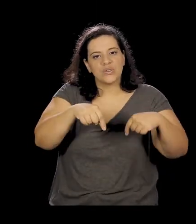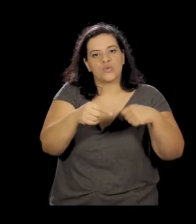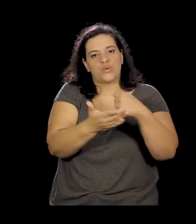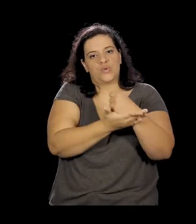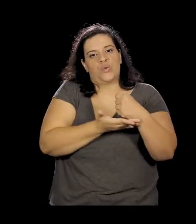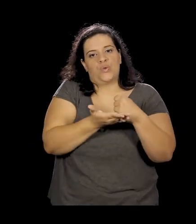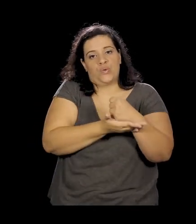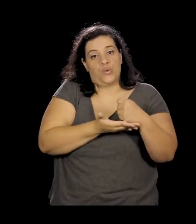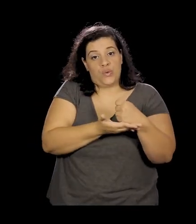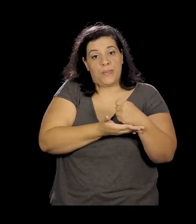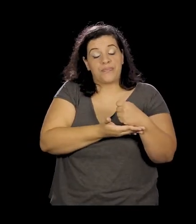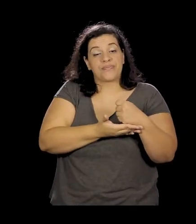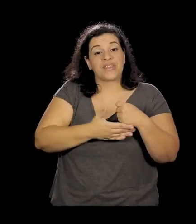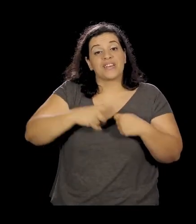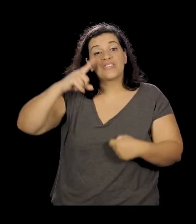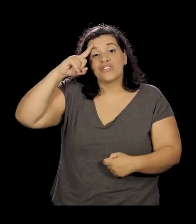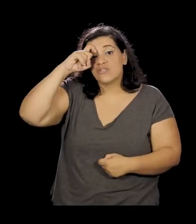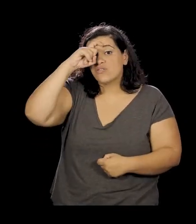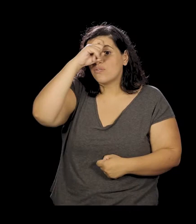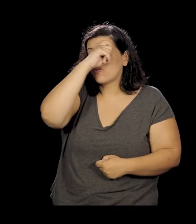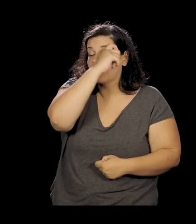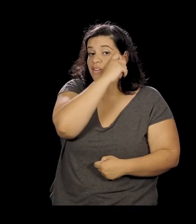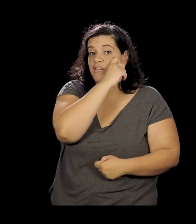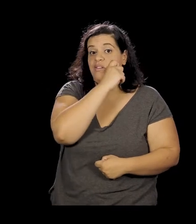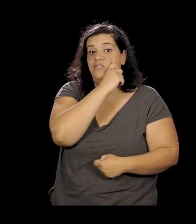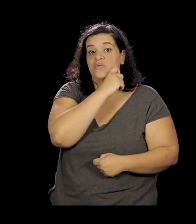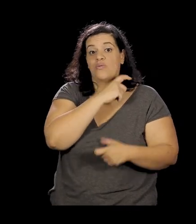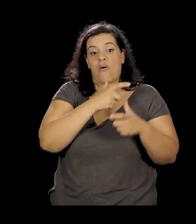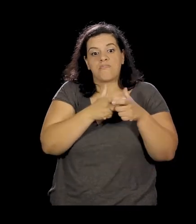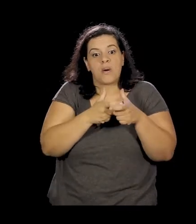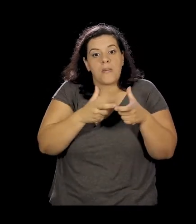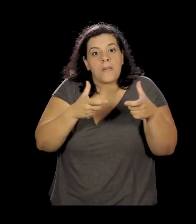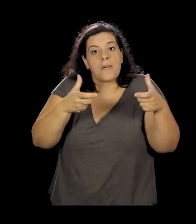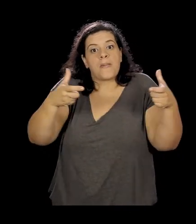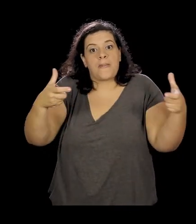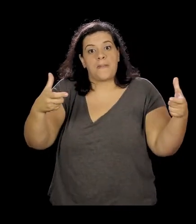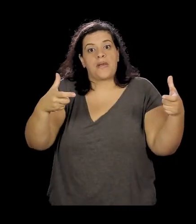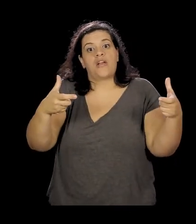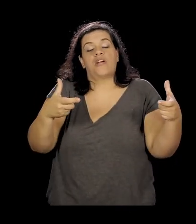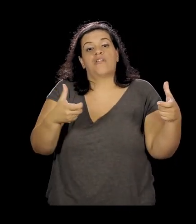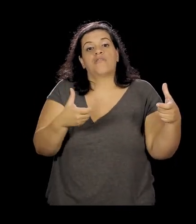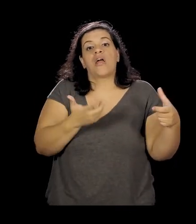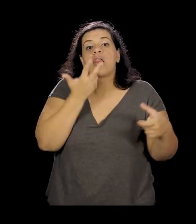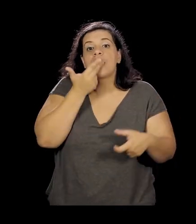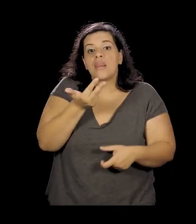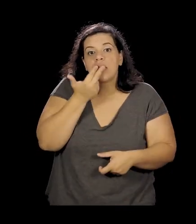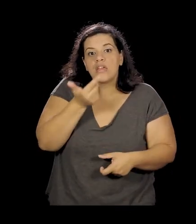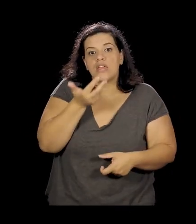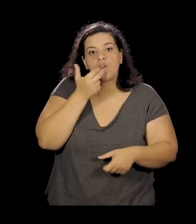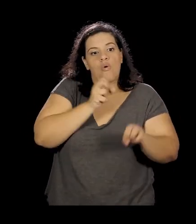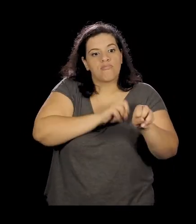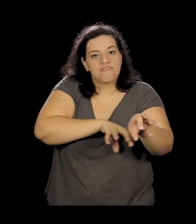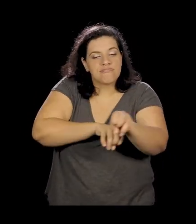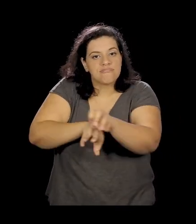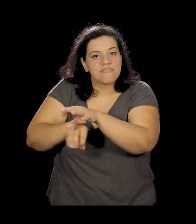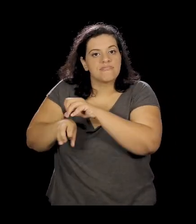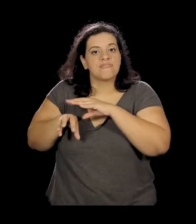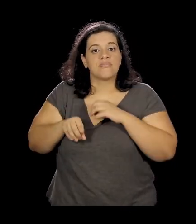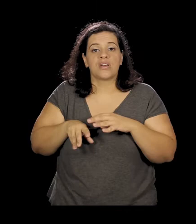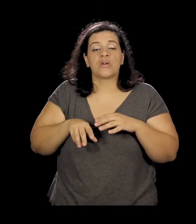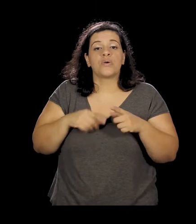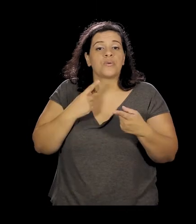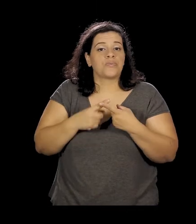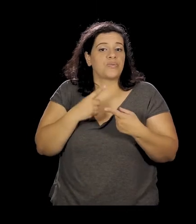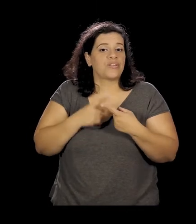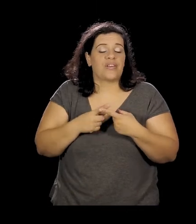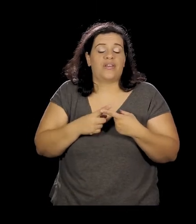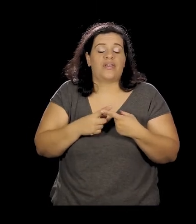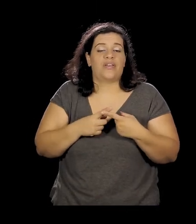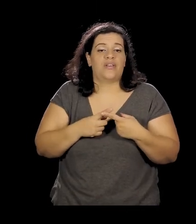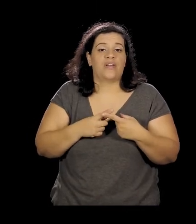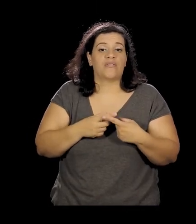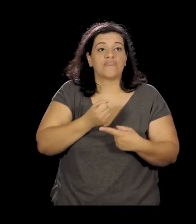É difícil fazer crescer um programa de uma língua pouco ensinada,